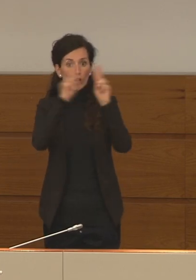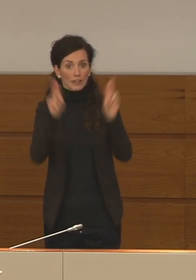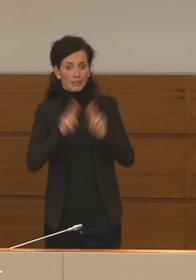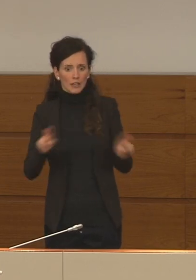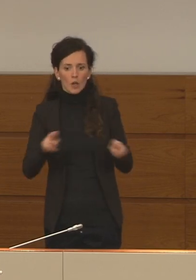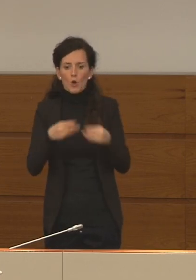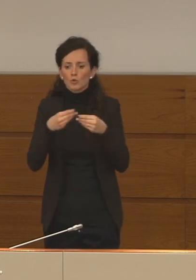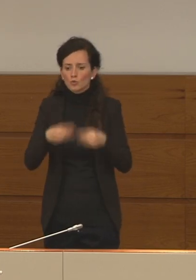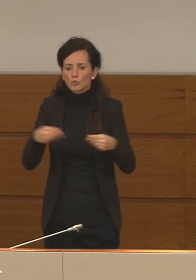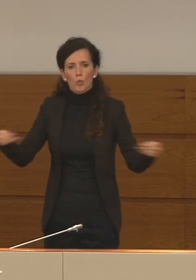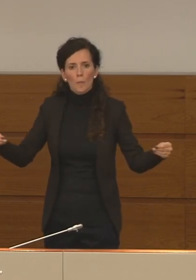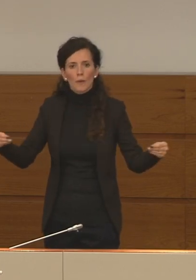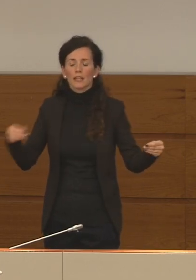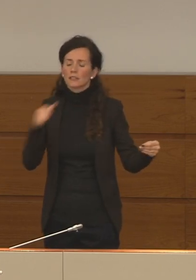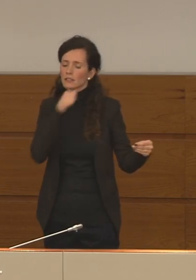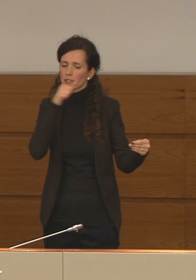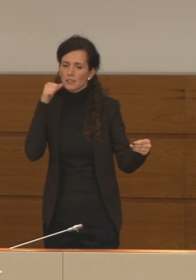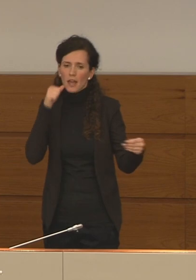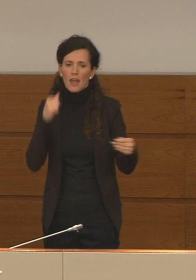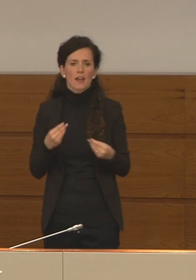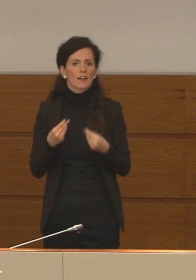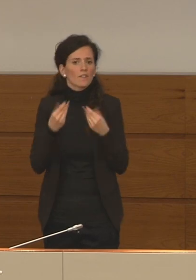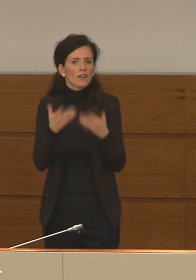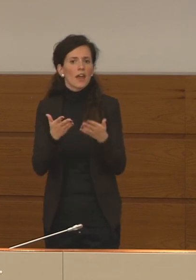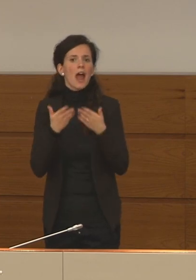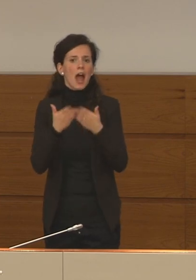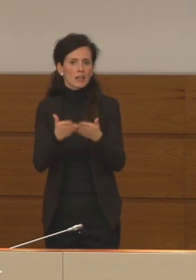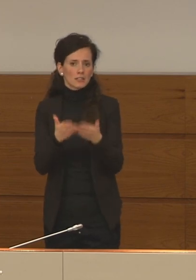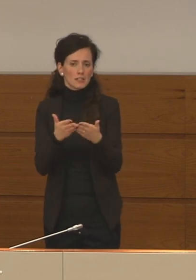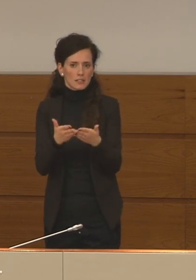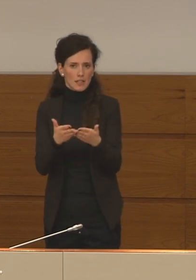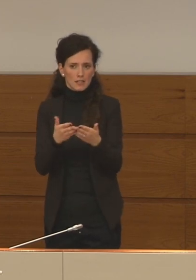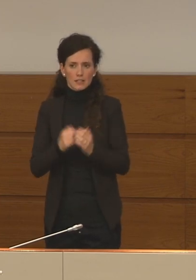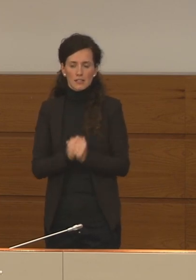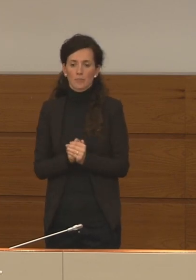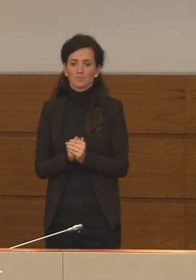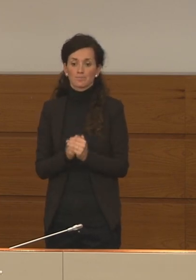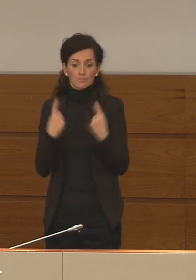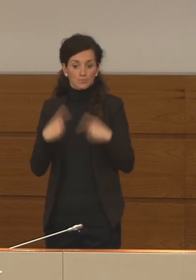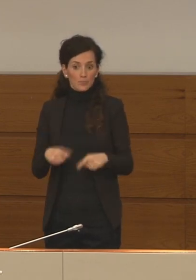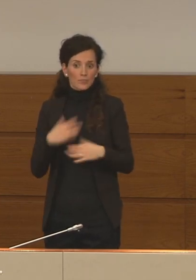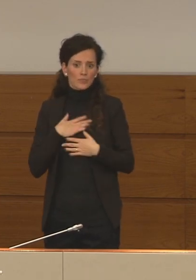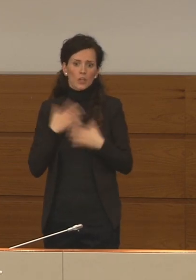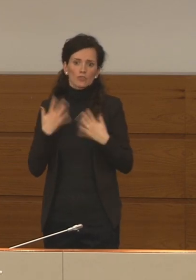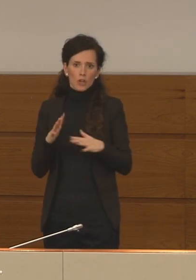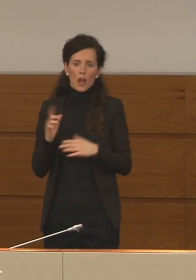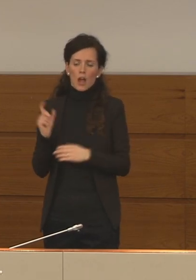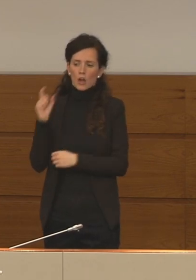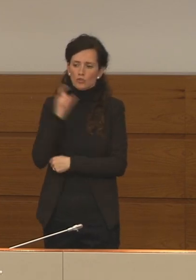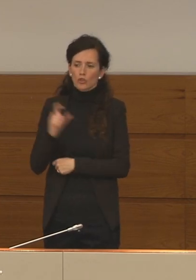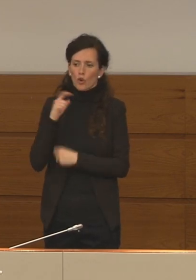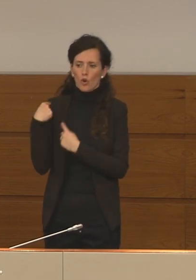ampliare l'offerta di assistenza. È un lavoro che stiamo facendo da giorni che